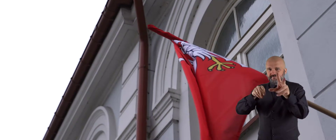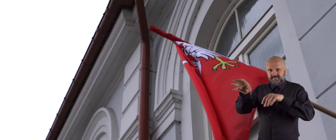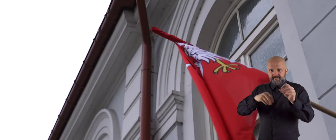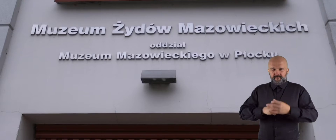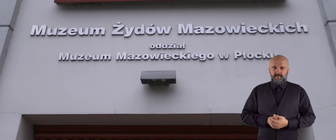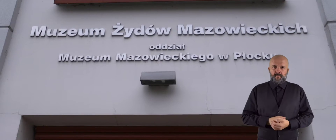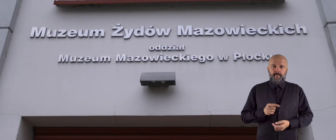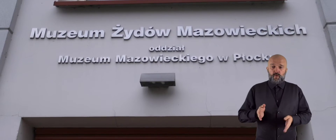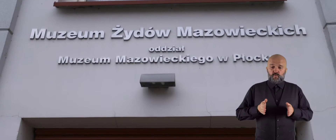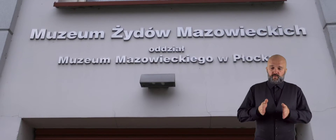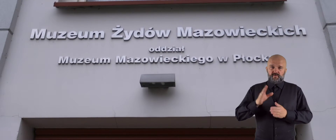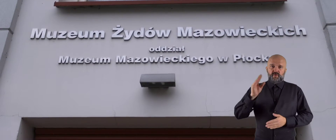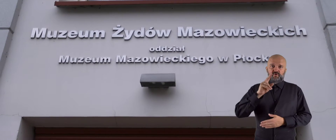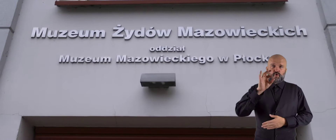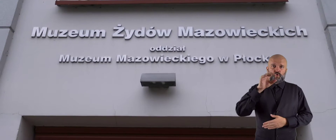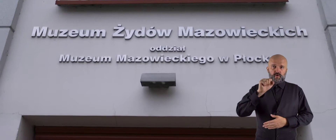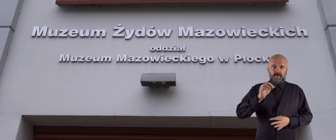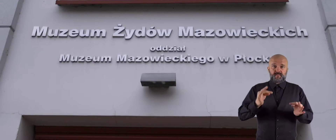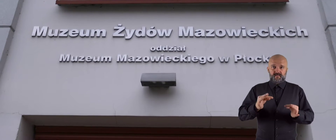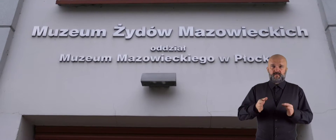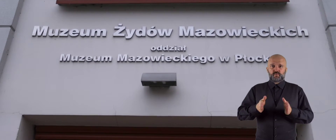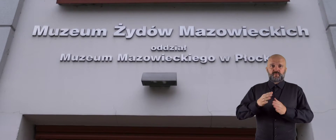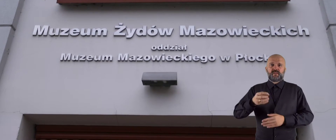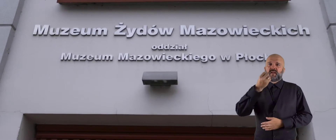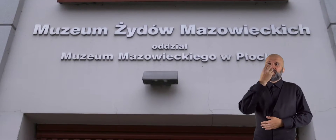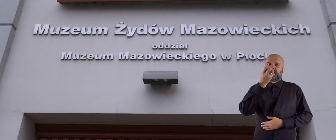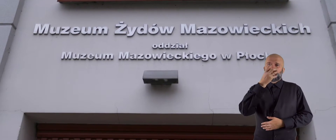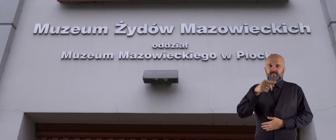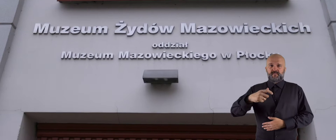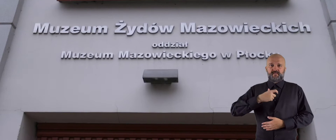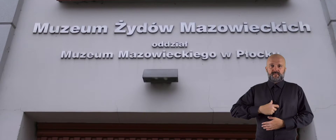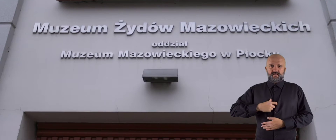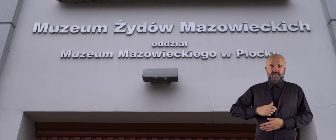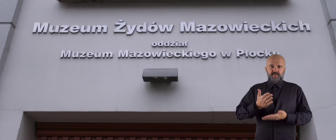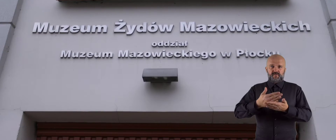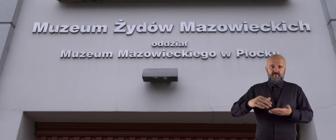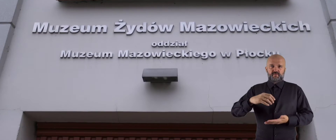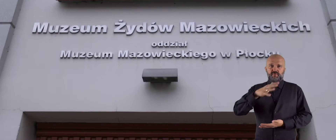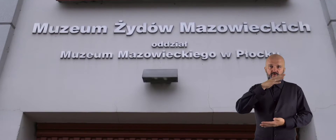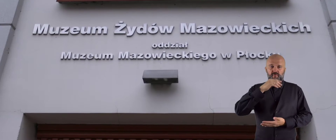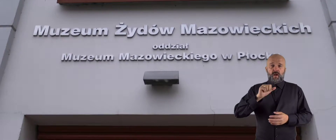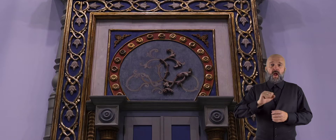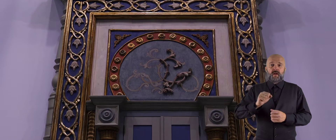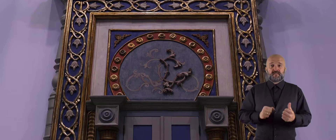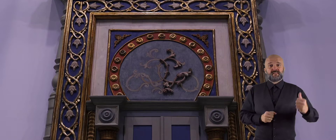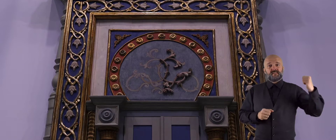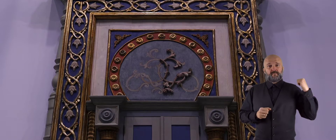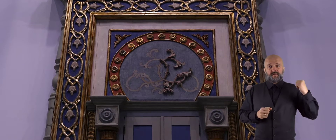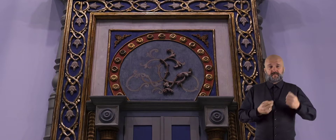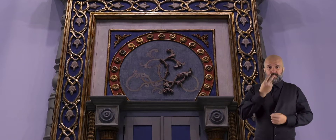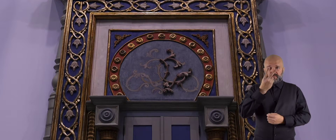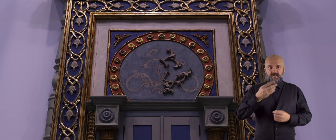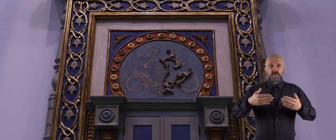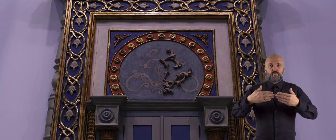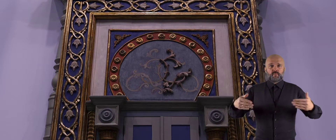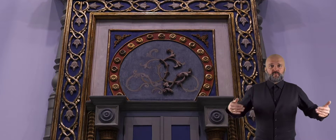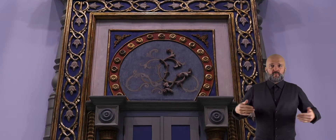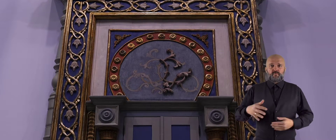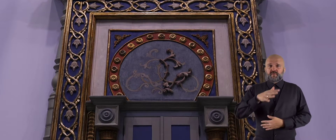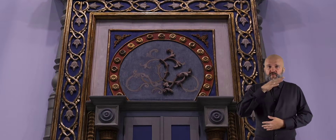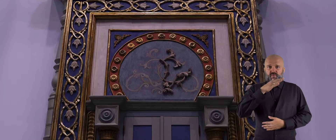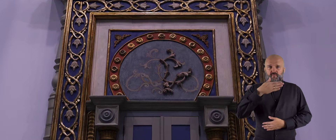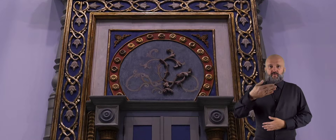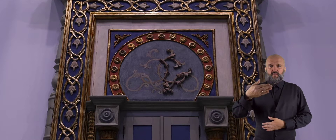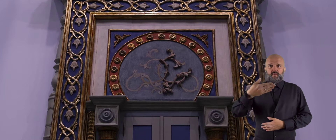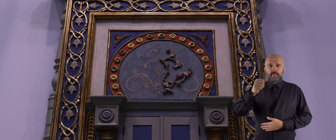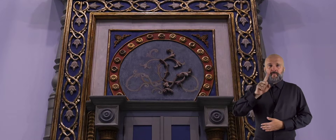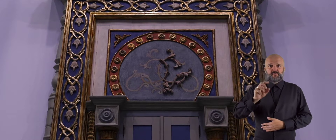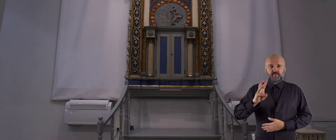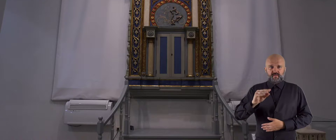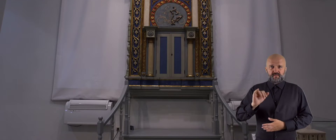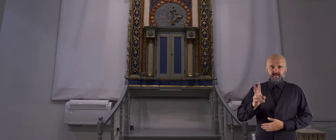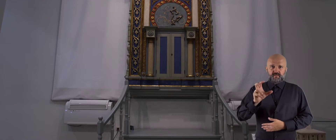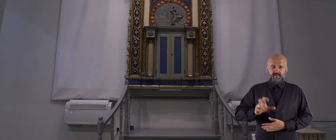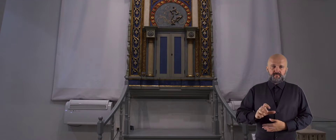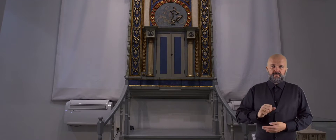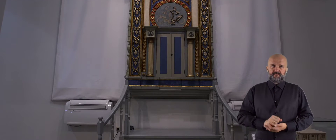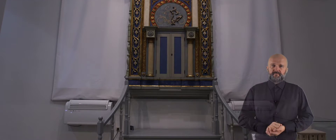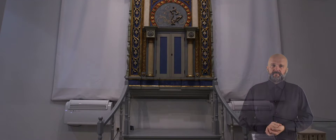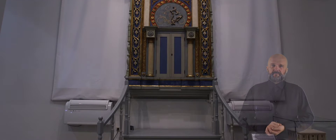Ulica Szeroka obecnie ulica Kwiatka, serce dzielnicy żydowskiej w Płocku, a za moim plecami Muzeum Żydów Mazowieckich, wtedy bejt midrasz.